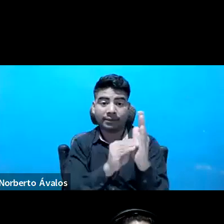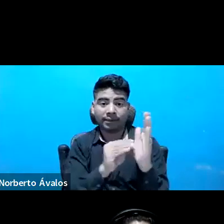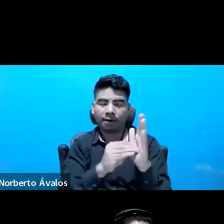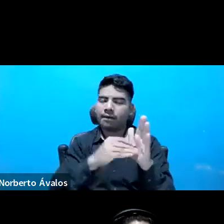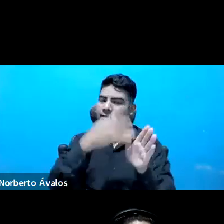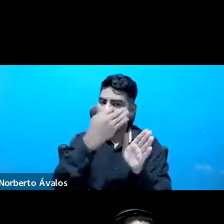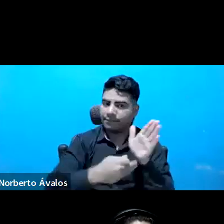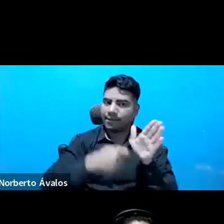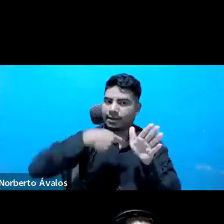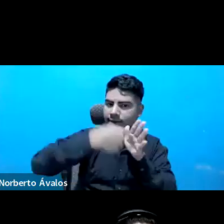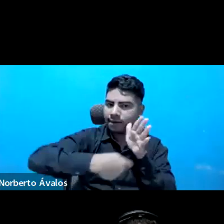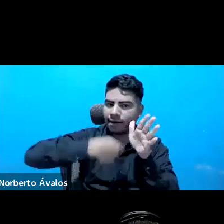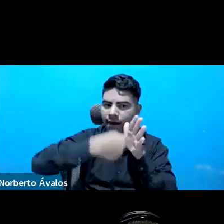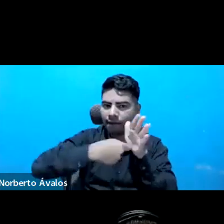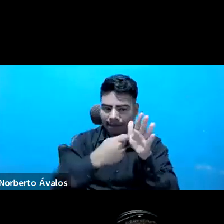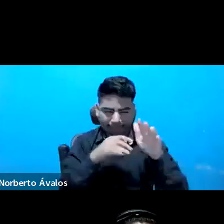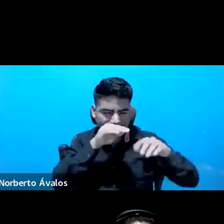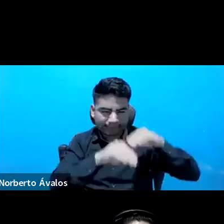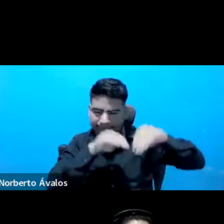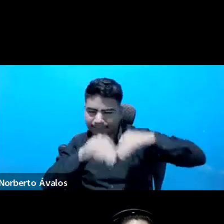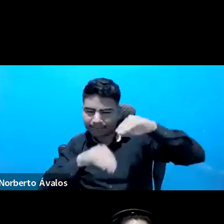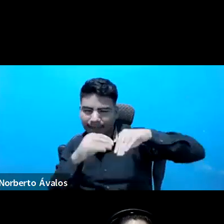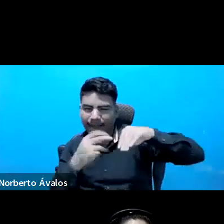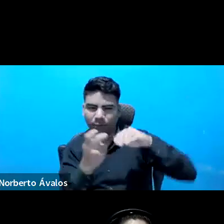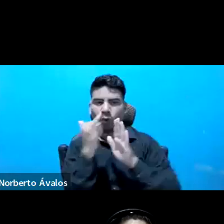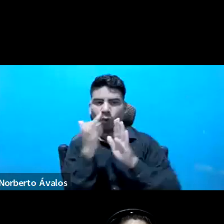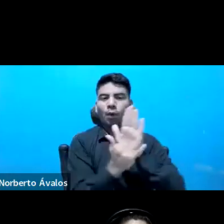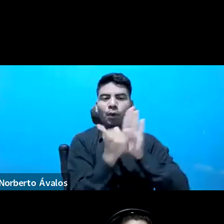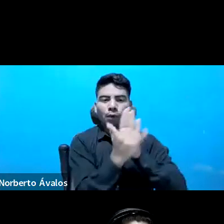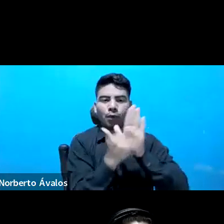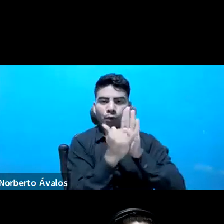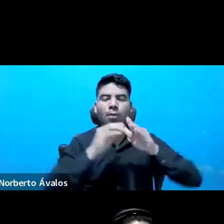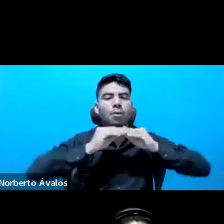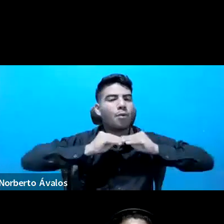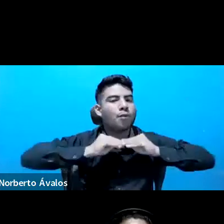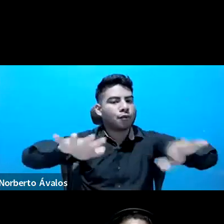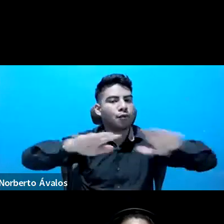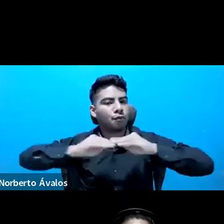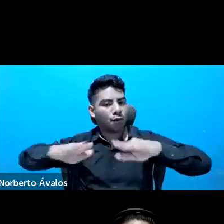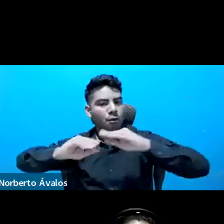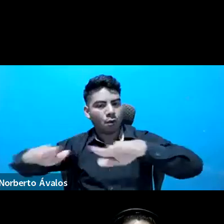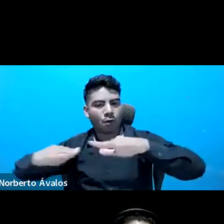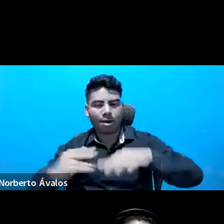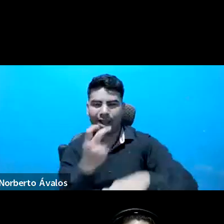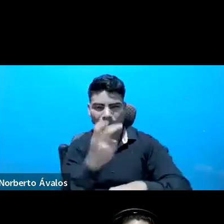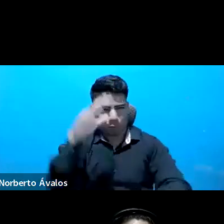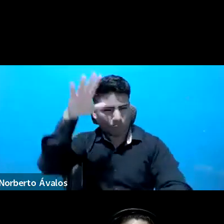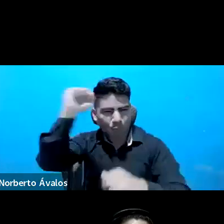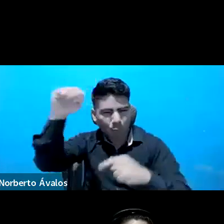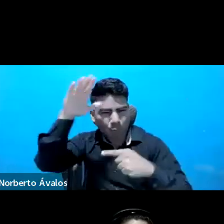o que sí estamos en proceso de hacer son vídeos, excepto Es de parar. Este difunto difundirlos en Youtube para